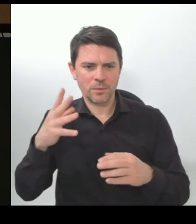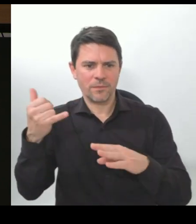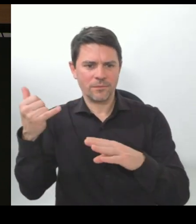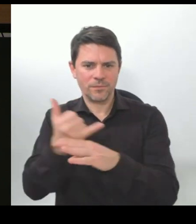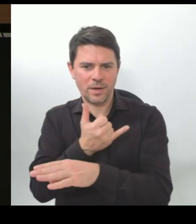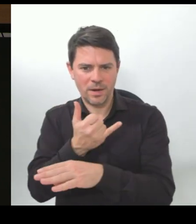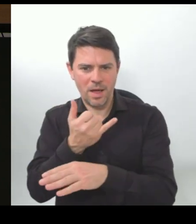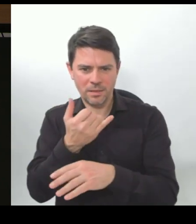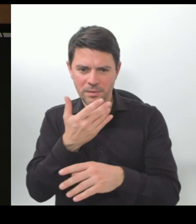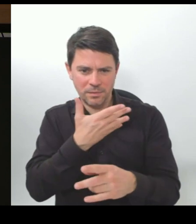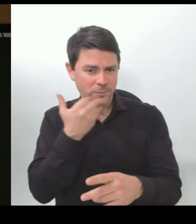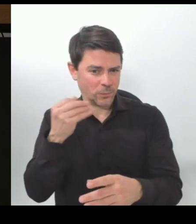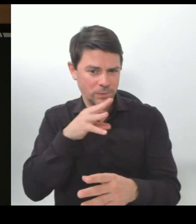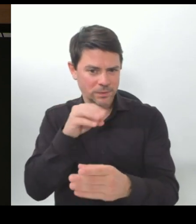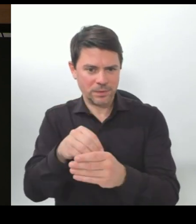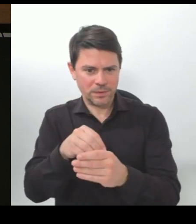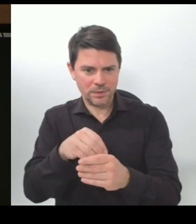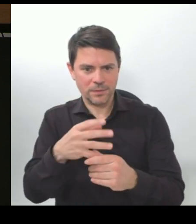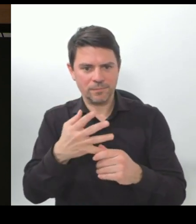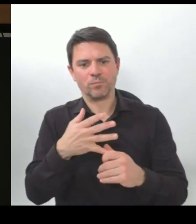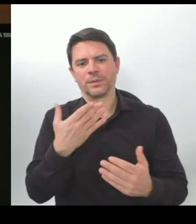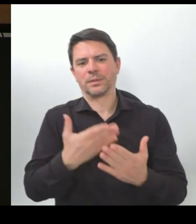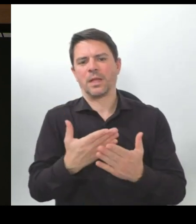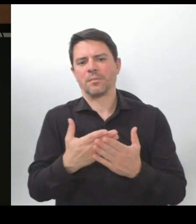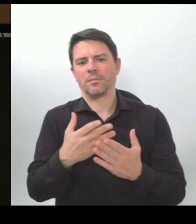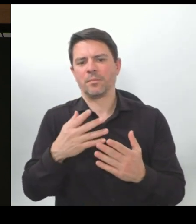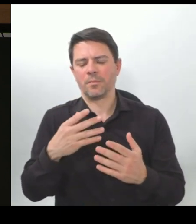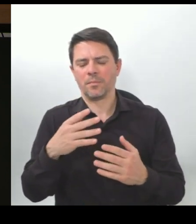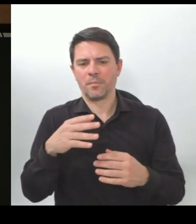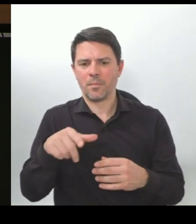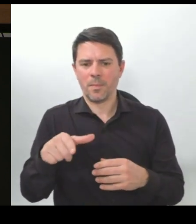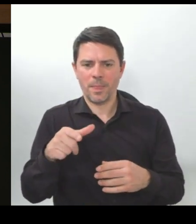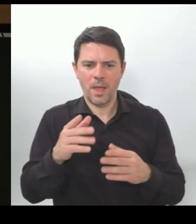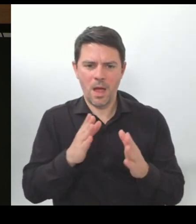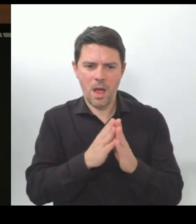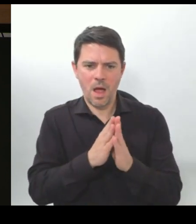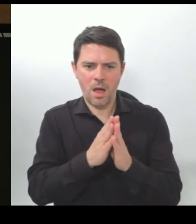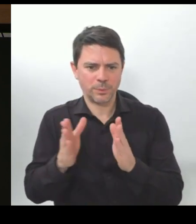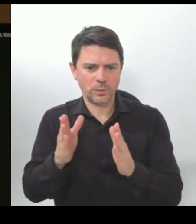wird. Aber diese Berechnungen sind für andere Fälle runter